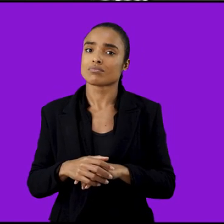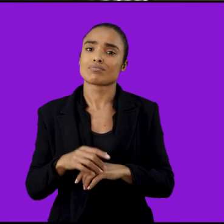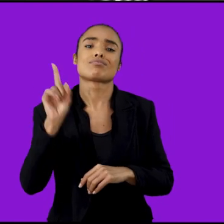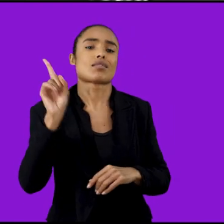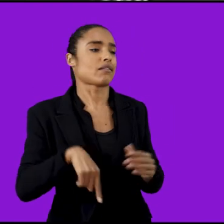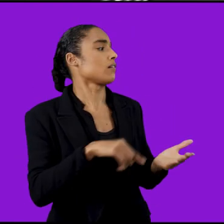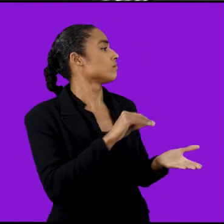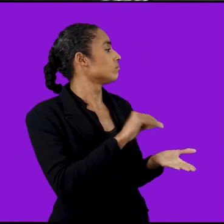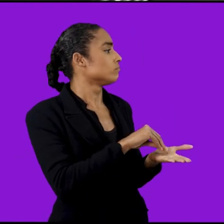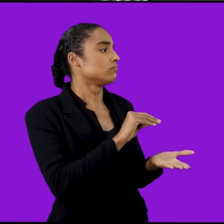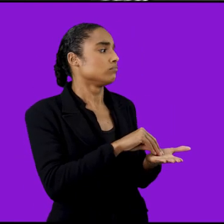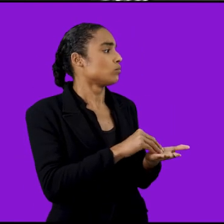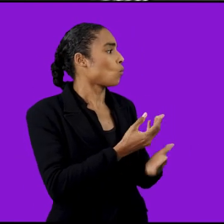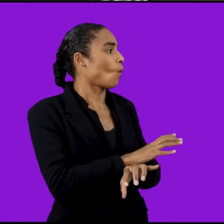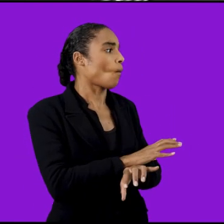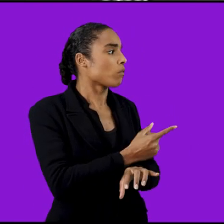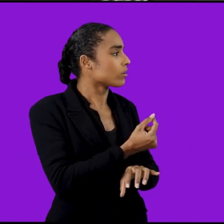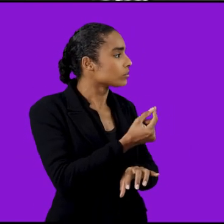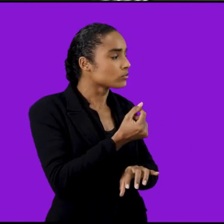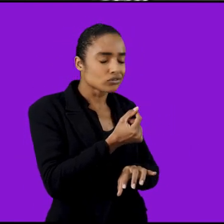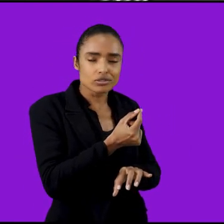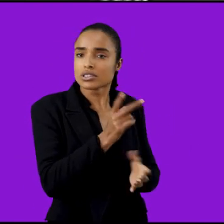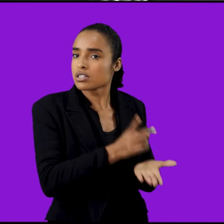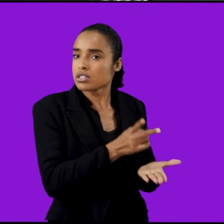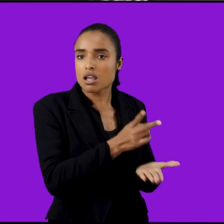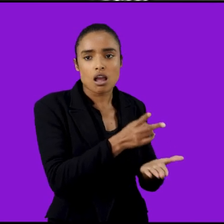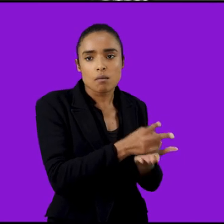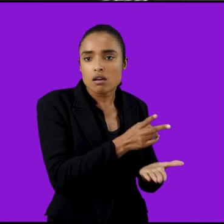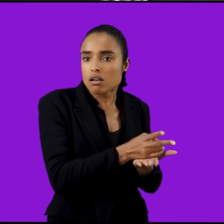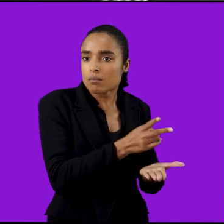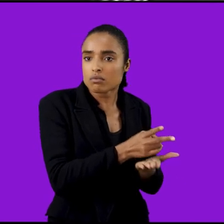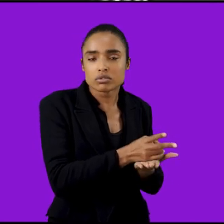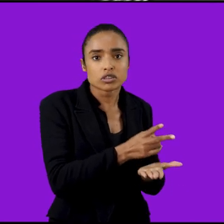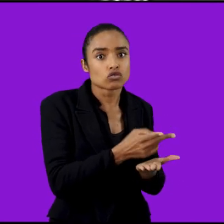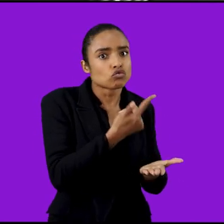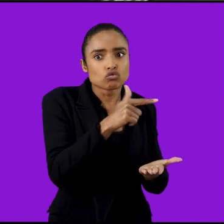Então, era essa a relação de escassez mesmo. De não ter grana, né? Porque era isso, assim.